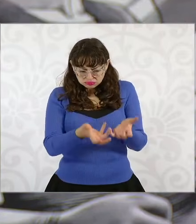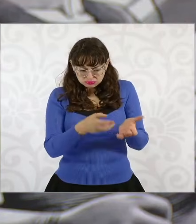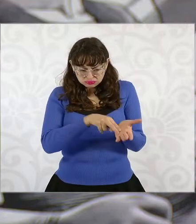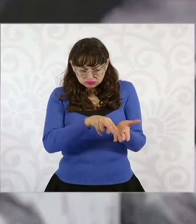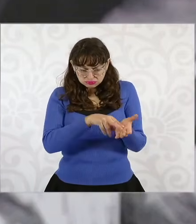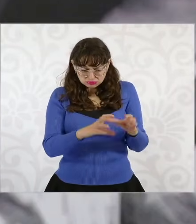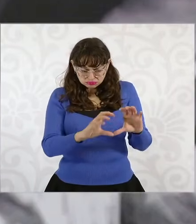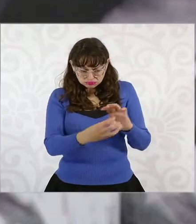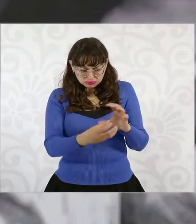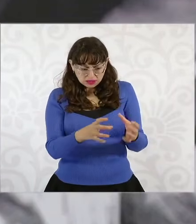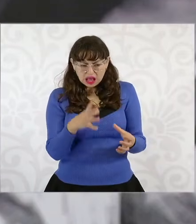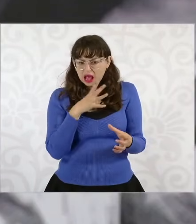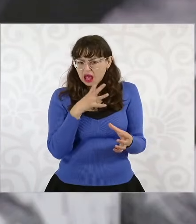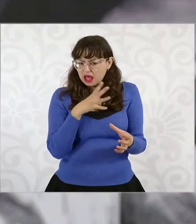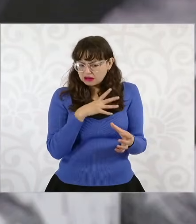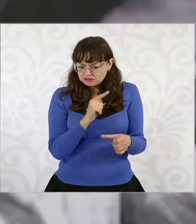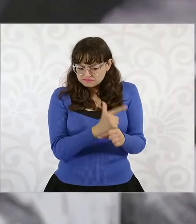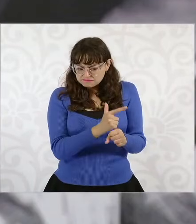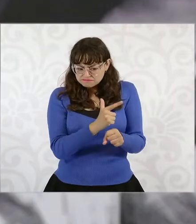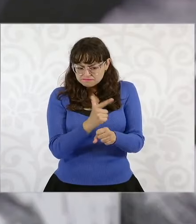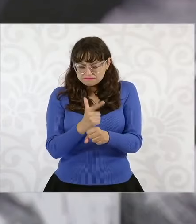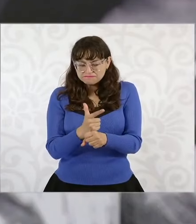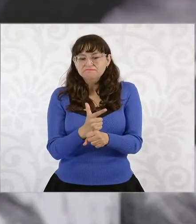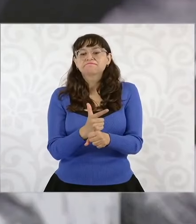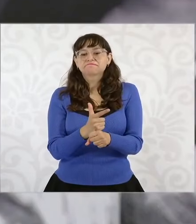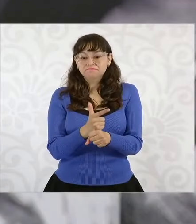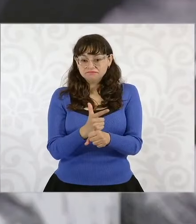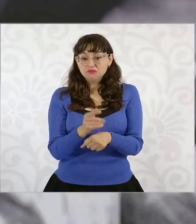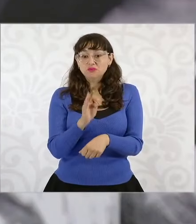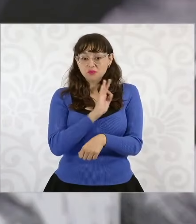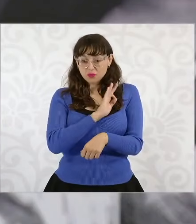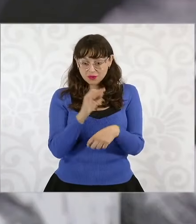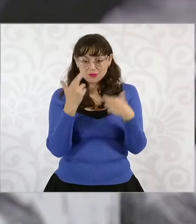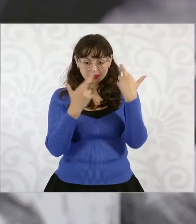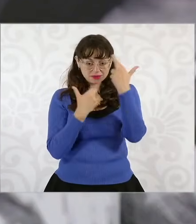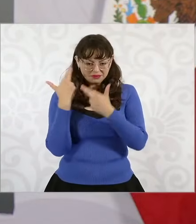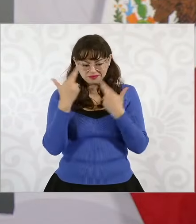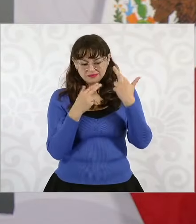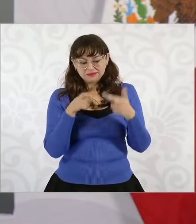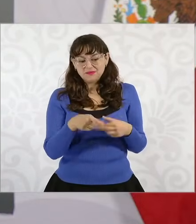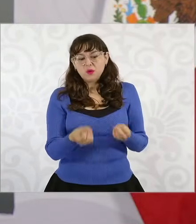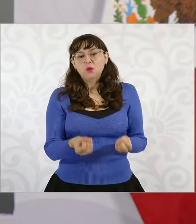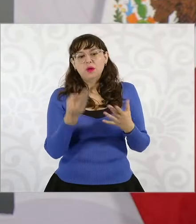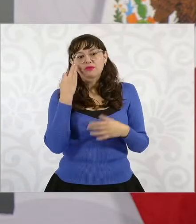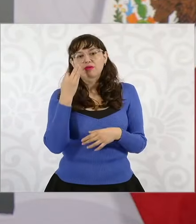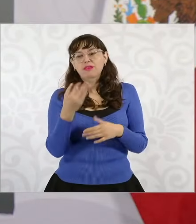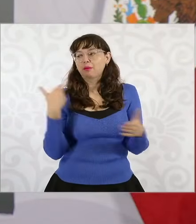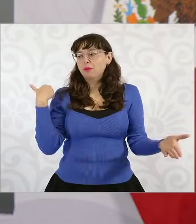evidentemente, [resoplido] identificar con mucho mayor precisión a la temporalidad que ya dije,